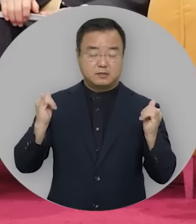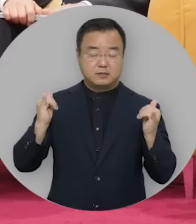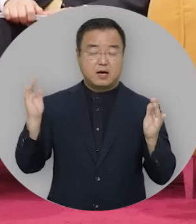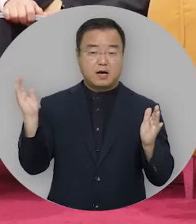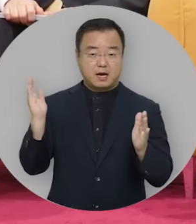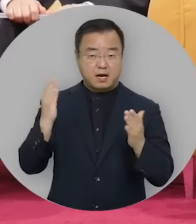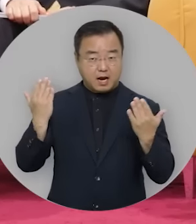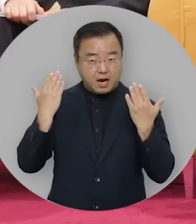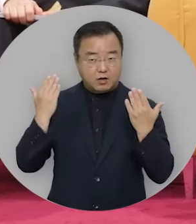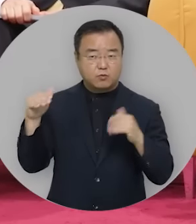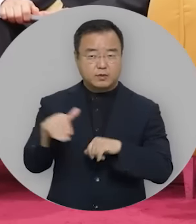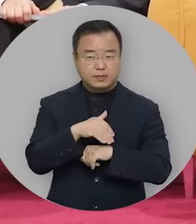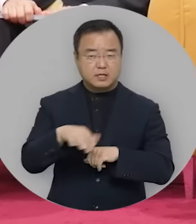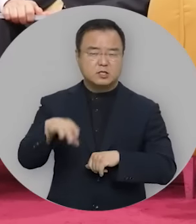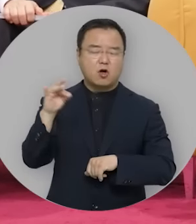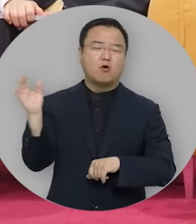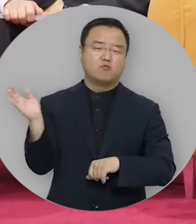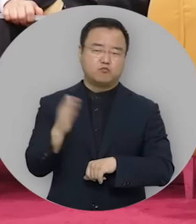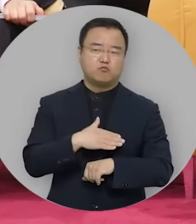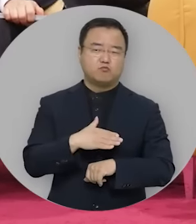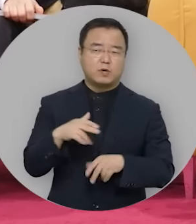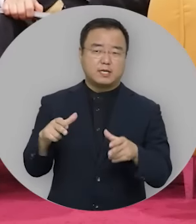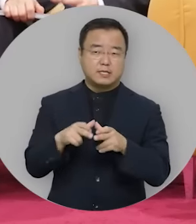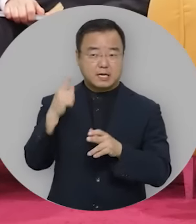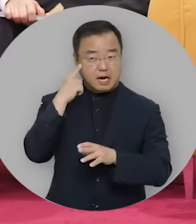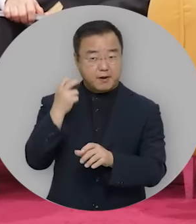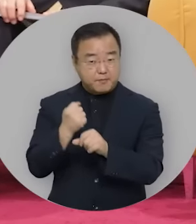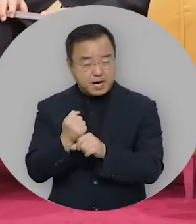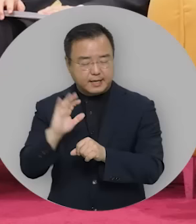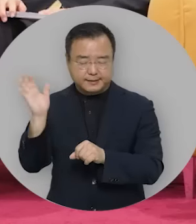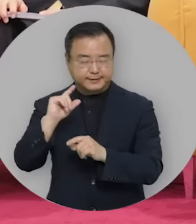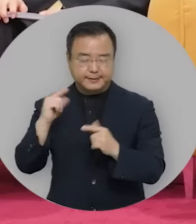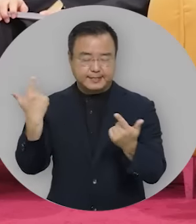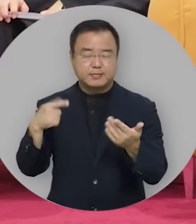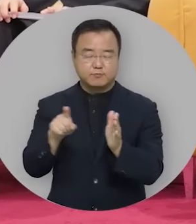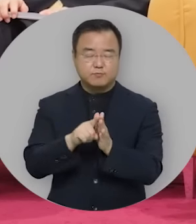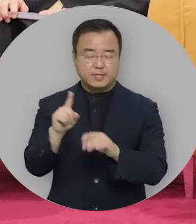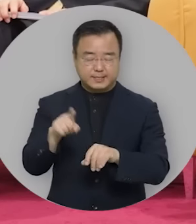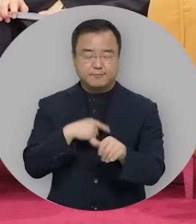장애에 대한 편견을 가지지 않도록 자연스럽게 이해하도록 도와주는 것이 중요한데요.